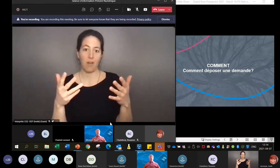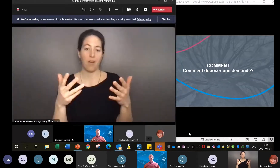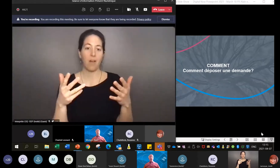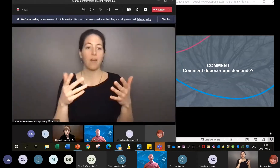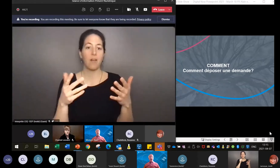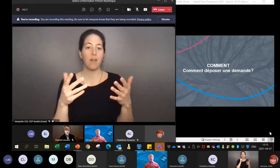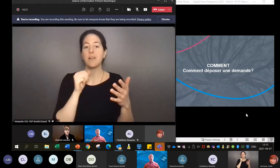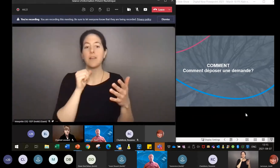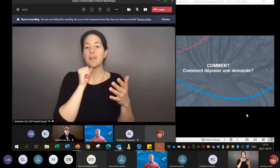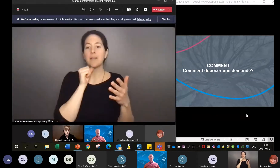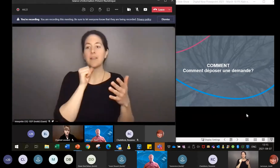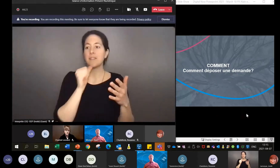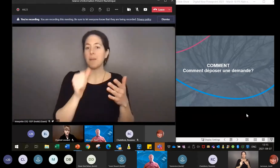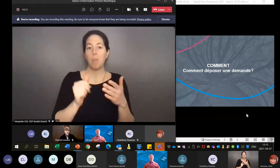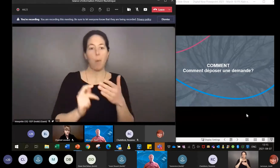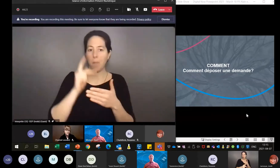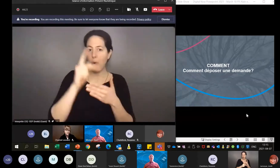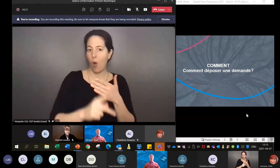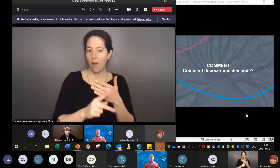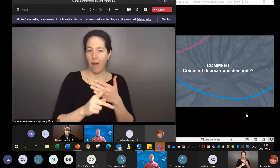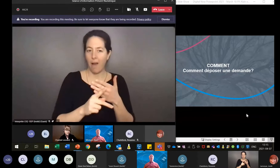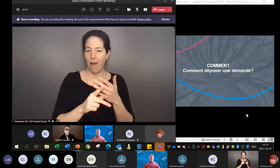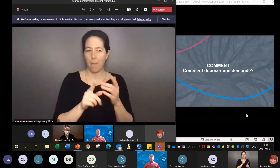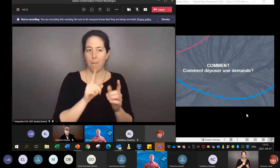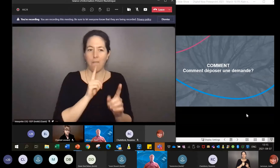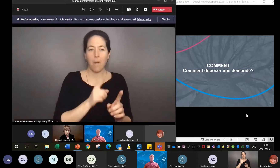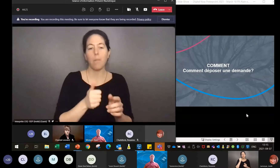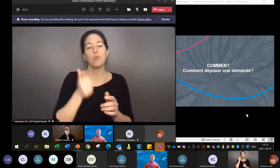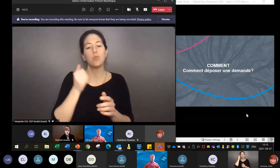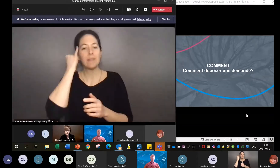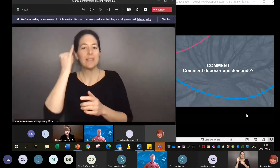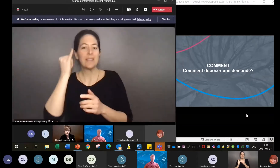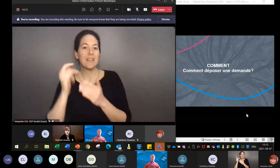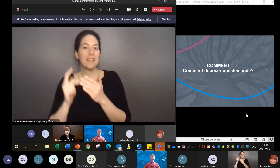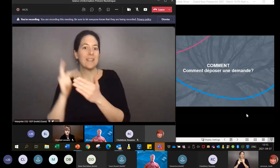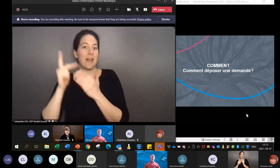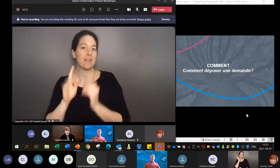programme comme tel, c’est une initiative spéciale.